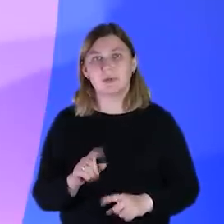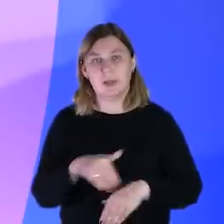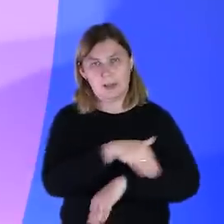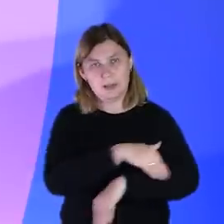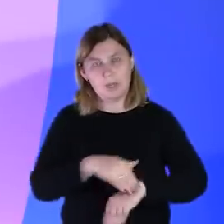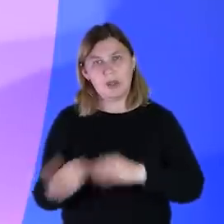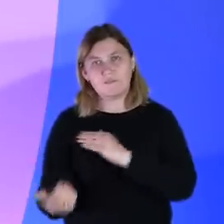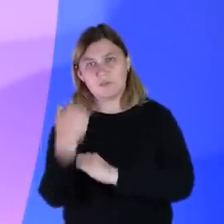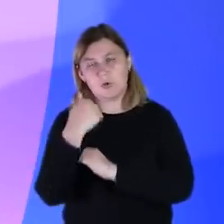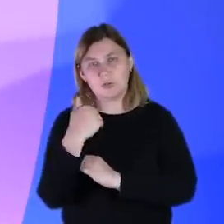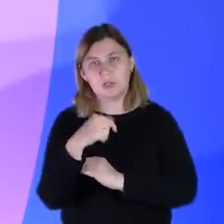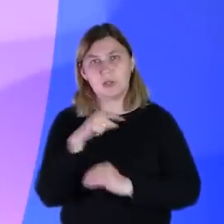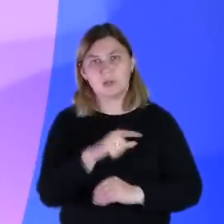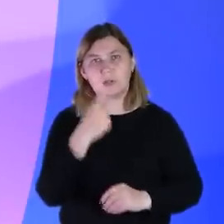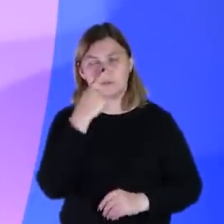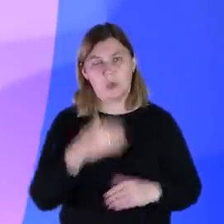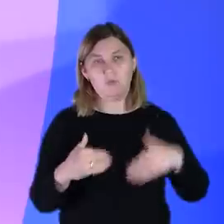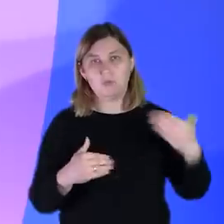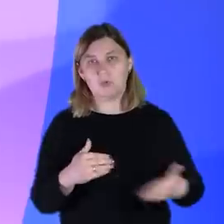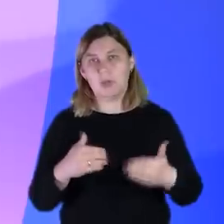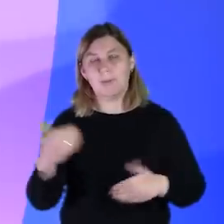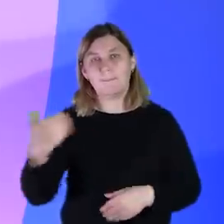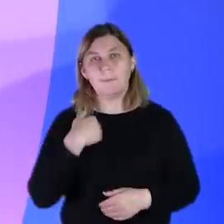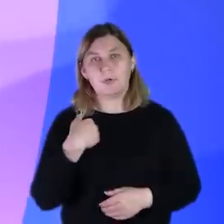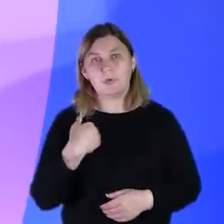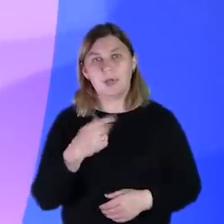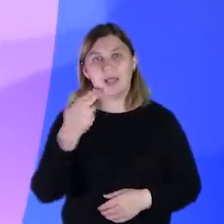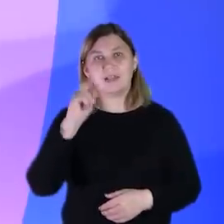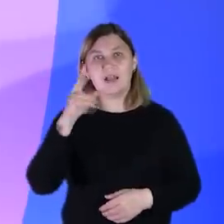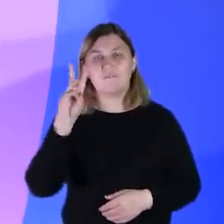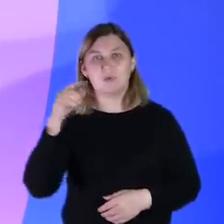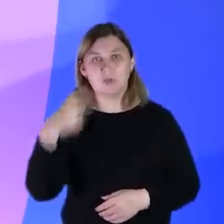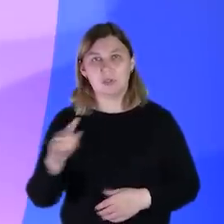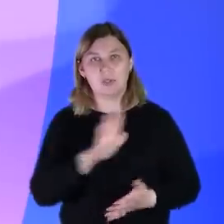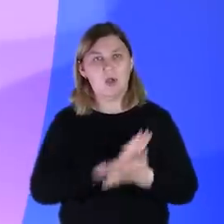pogranicza wschodniego po stronie sowieckiej został przez NKWD skutecznie oczyszczony z